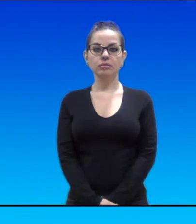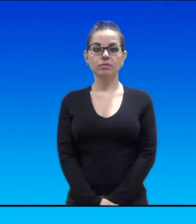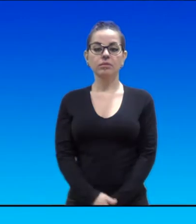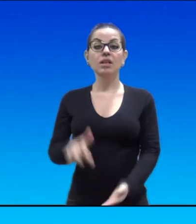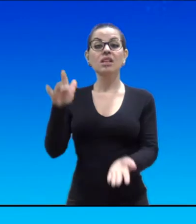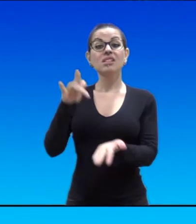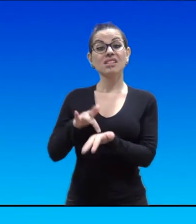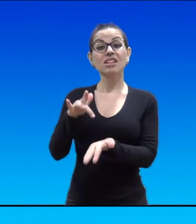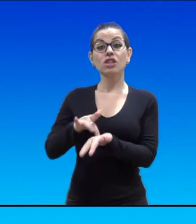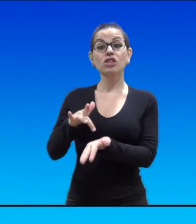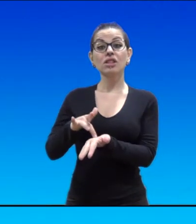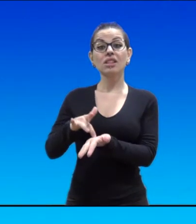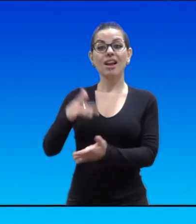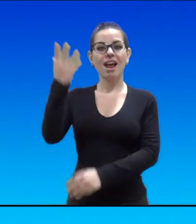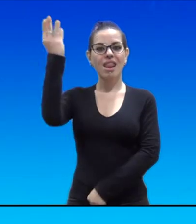La Sede Centrale ENS comunica che